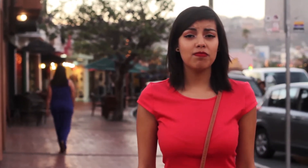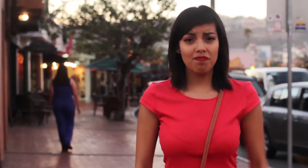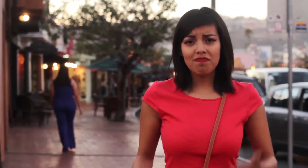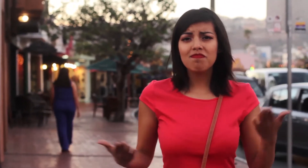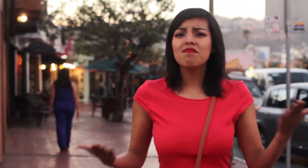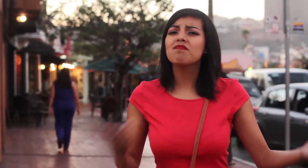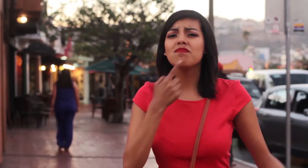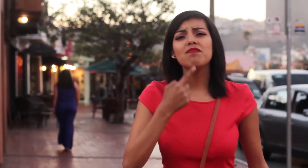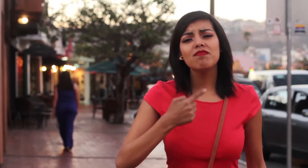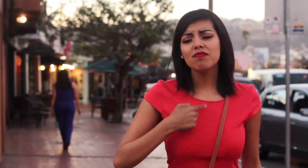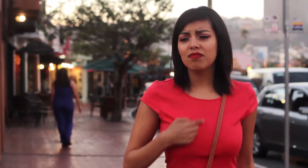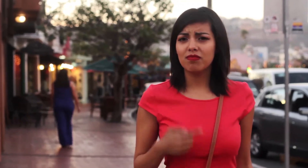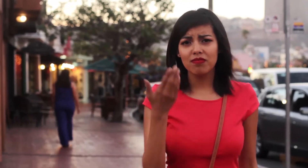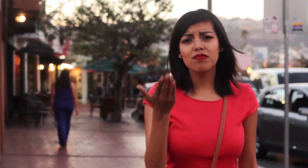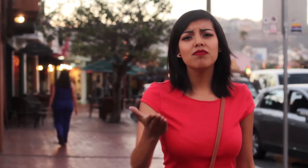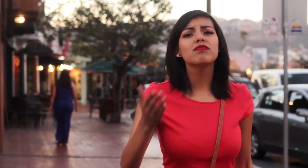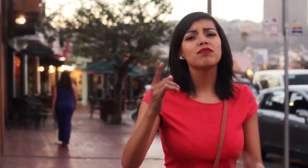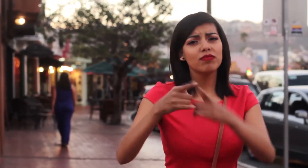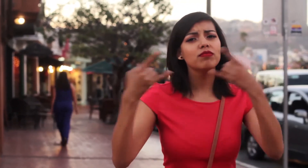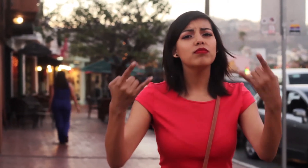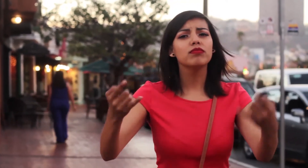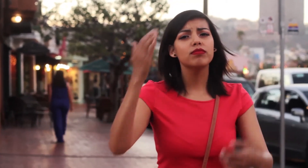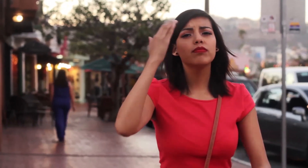que me cuentas a mi que se tu historia